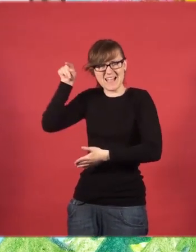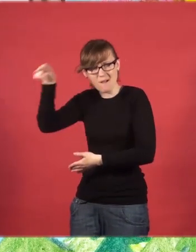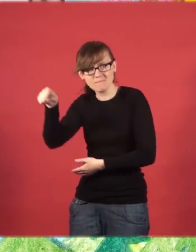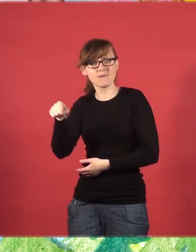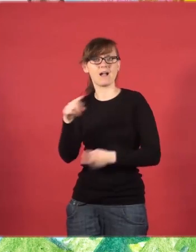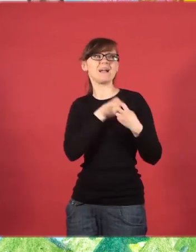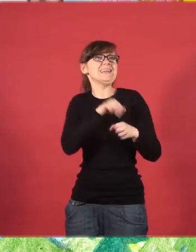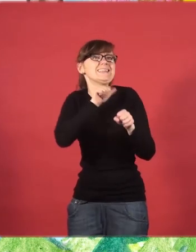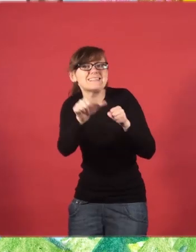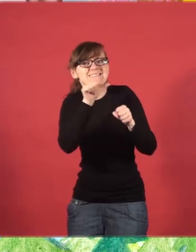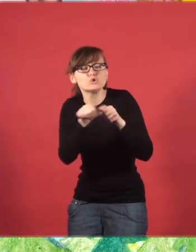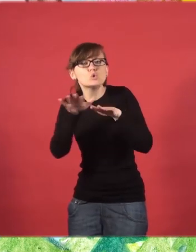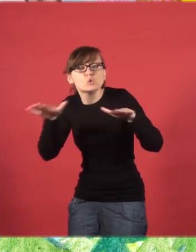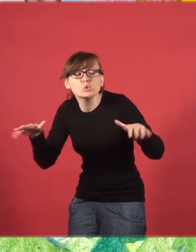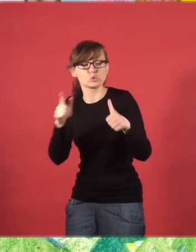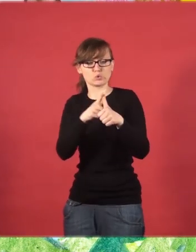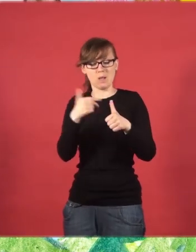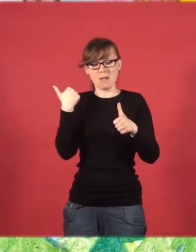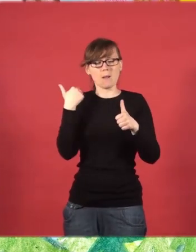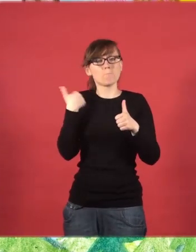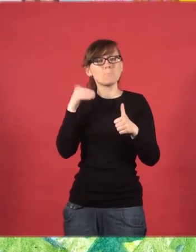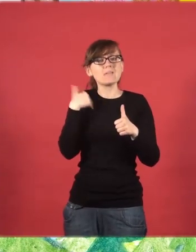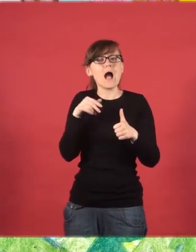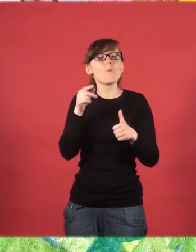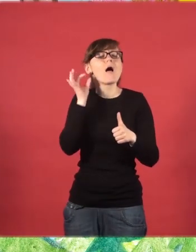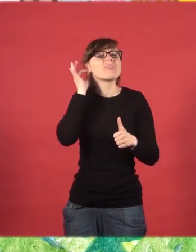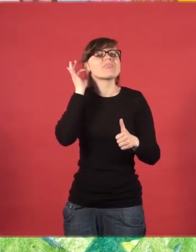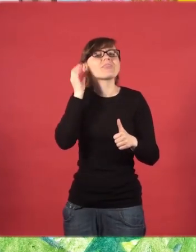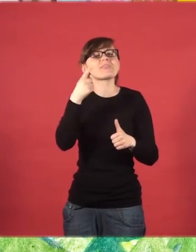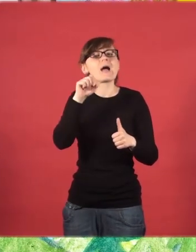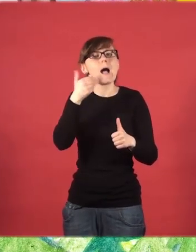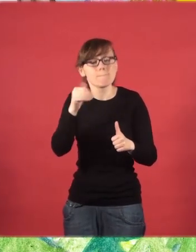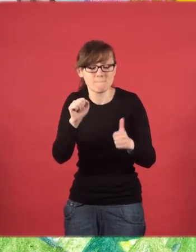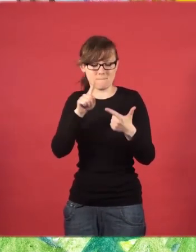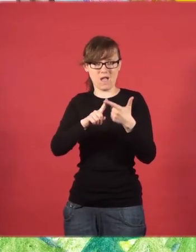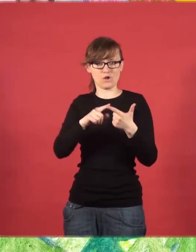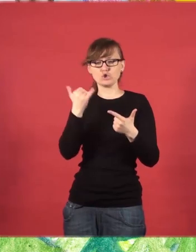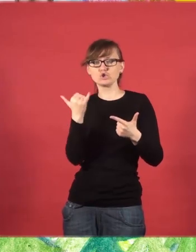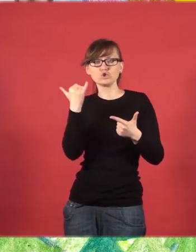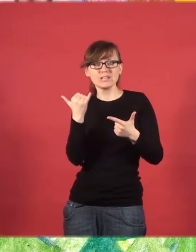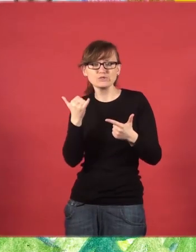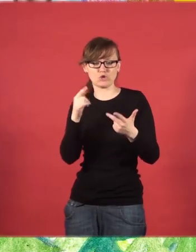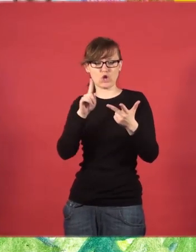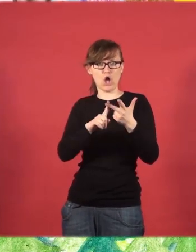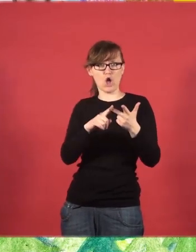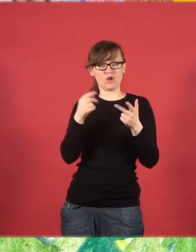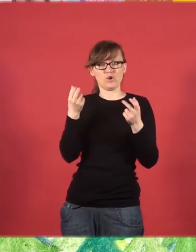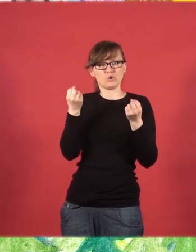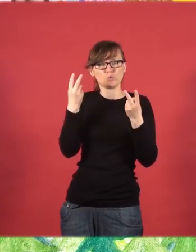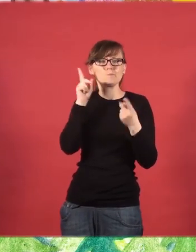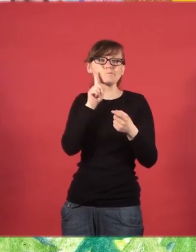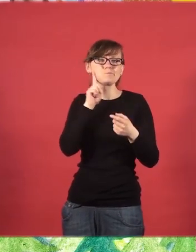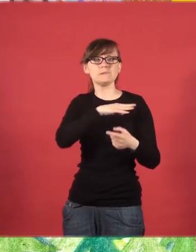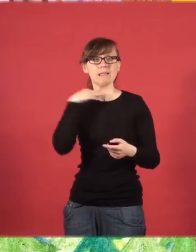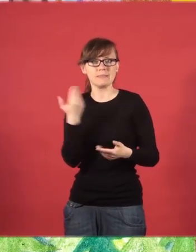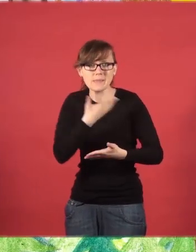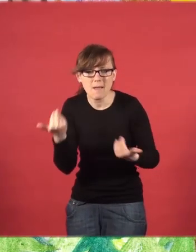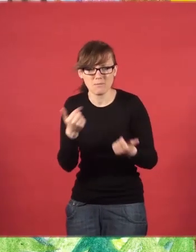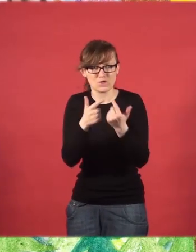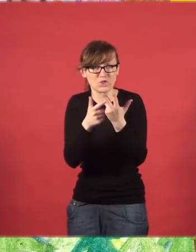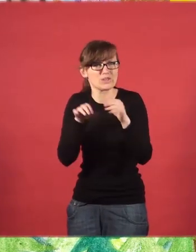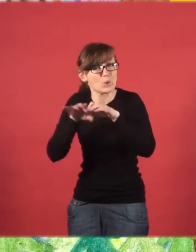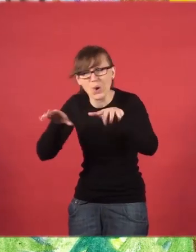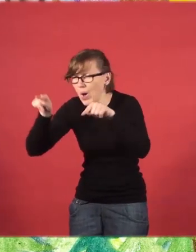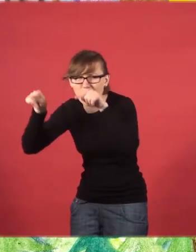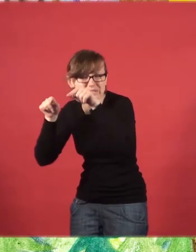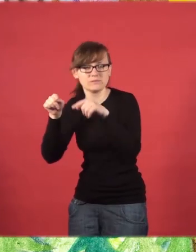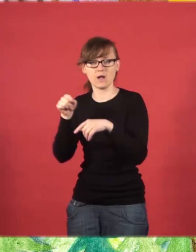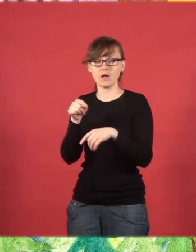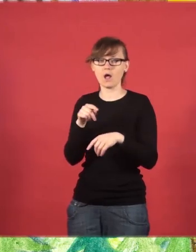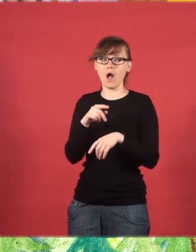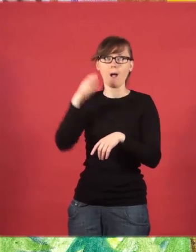Wyjaśniła, że ponieważ wszystko jest takie zwyczajne i nieromantyczne wyobraziły sobie z Dianą, że w lasku ukazuje się duch zamordowanego dziecka, spaceruje biała dama, ukazuje się człowiek bez głowy i kościotrupy.